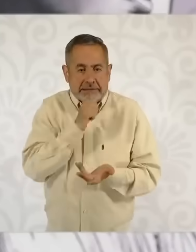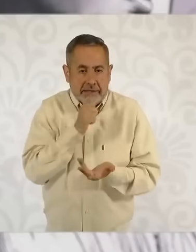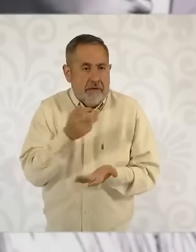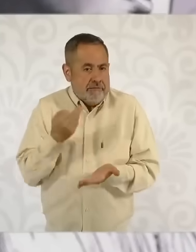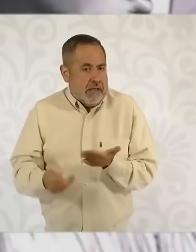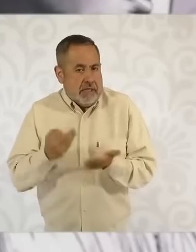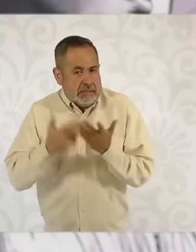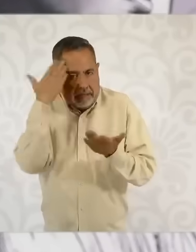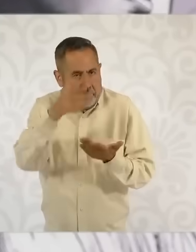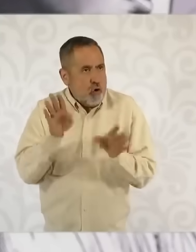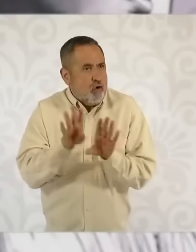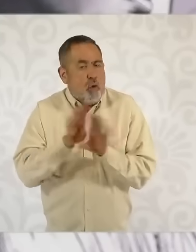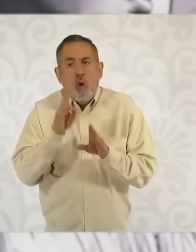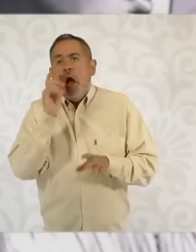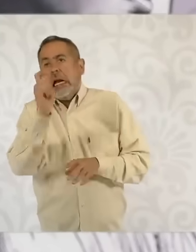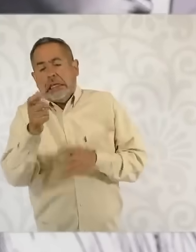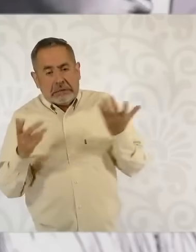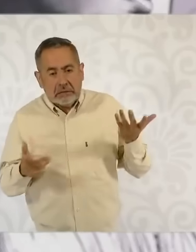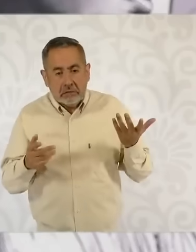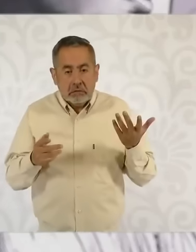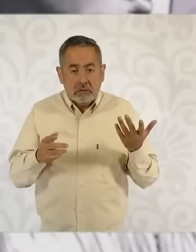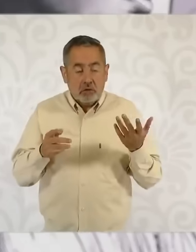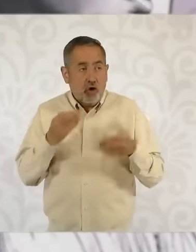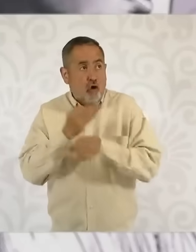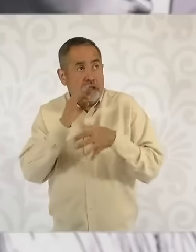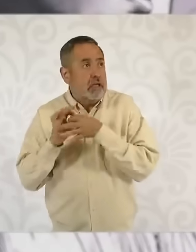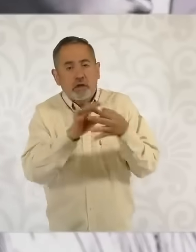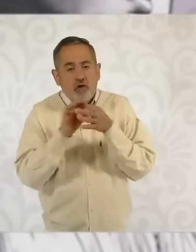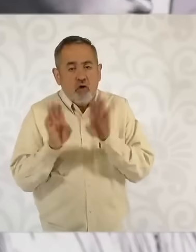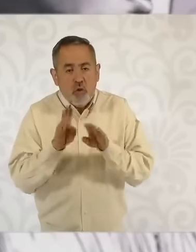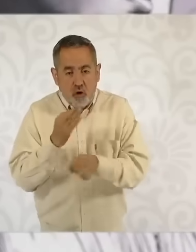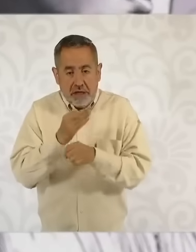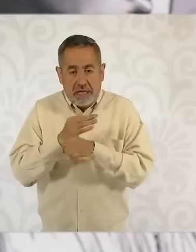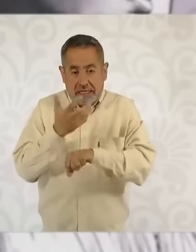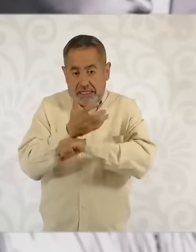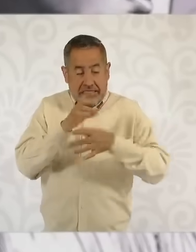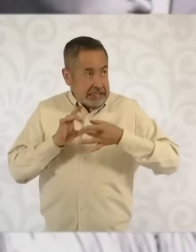eh el compromiso esencial que tenemos en este momento con los Estados Unidos es que México